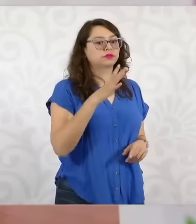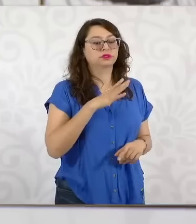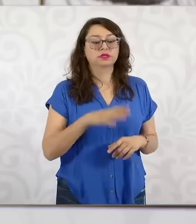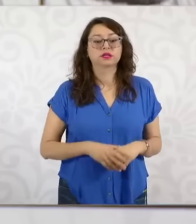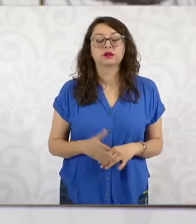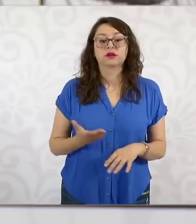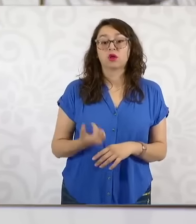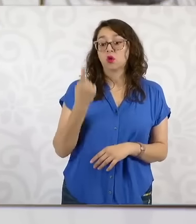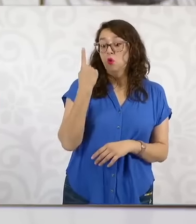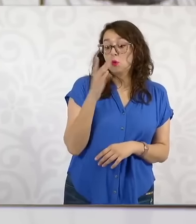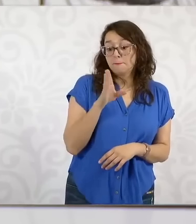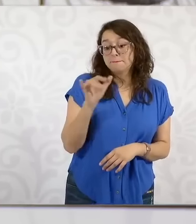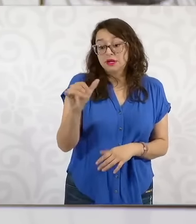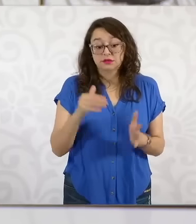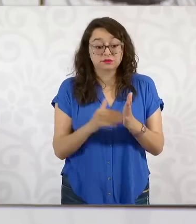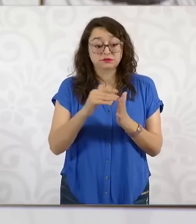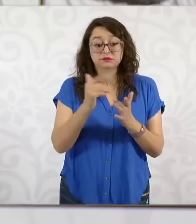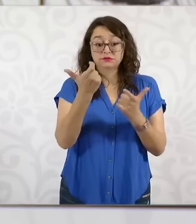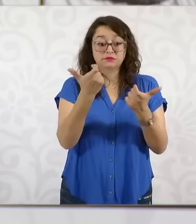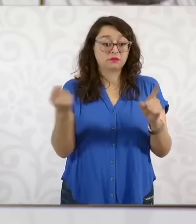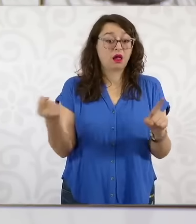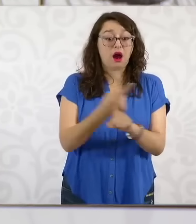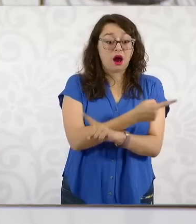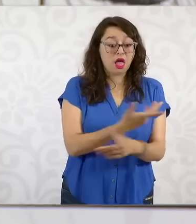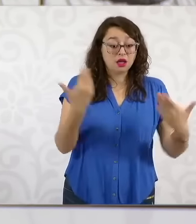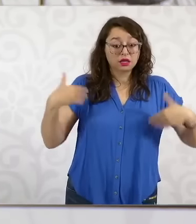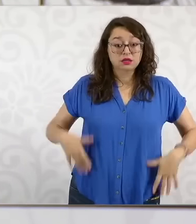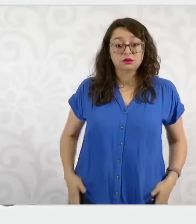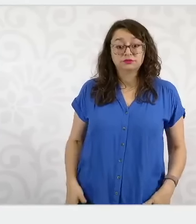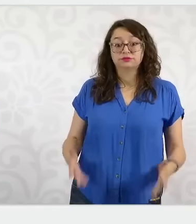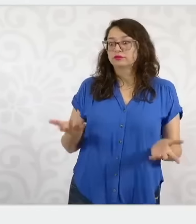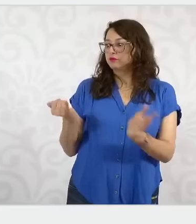que antes quién sabe dónde quedaban, ni se cobraban los impuestos y se